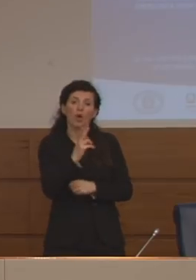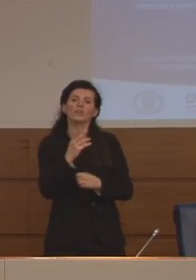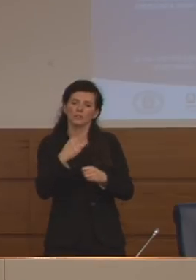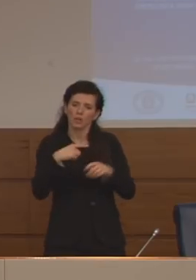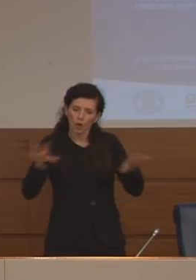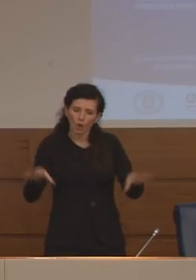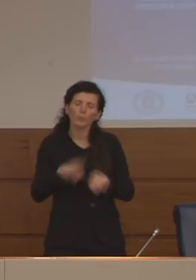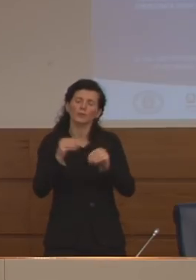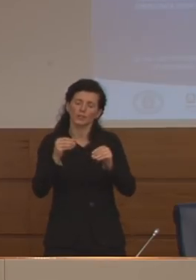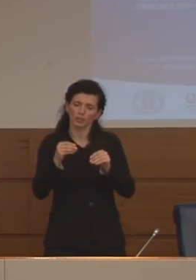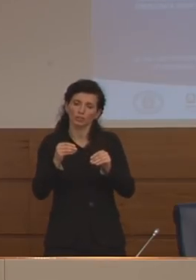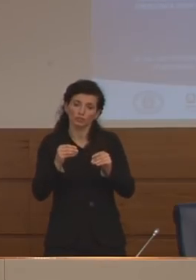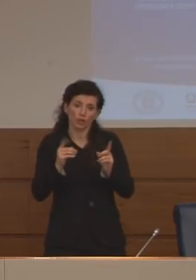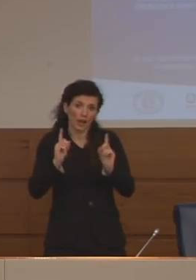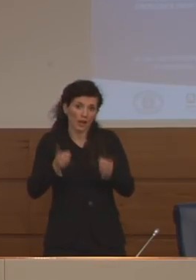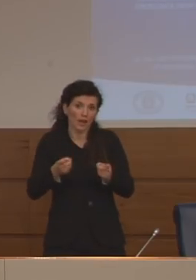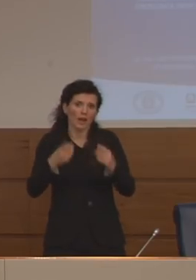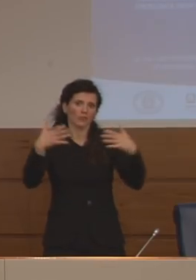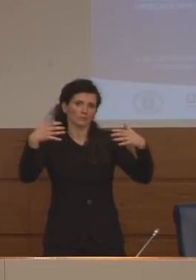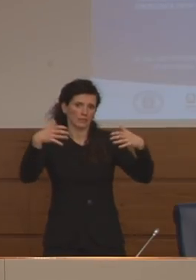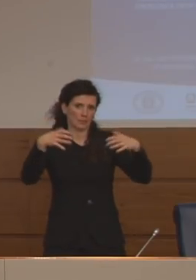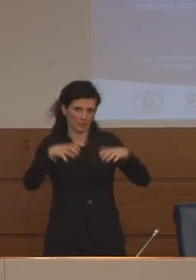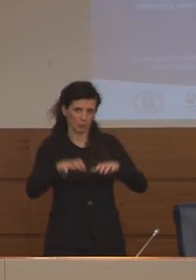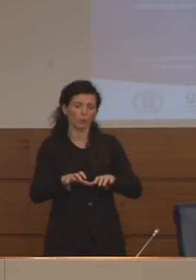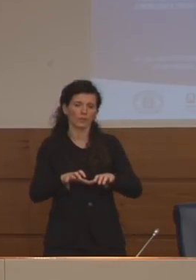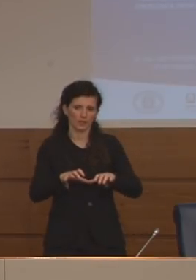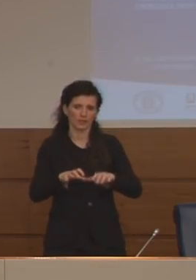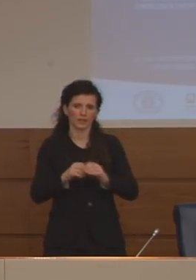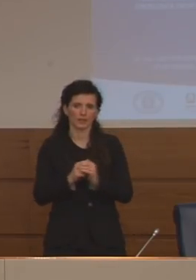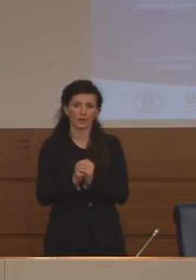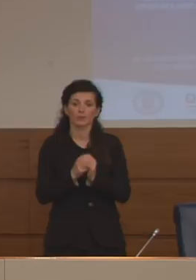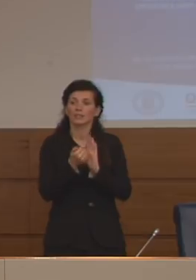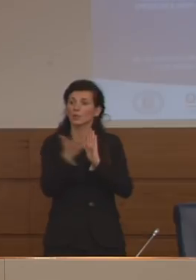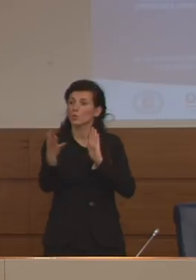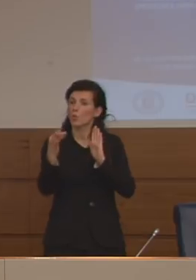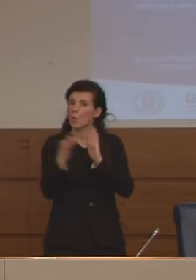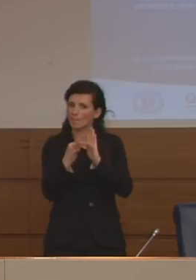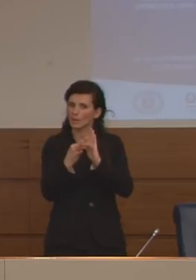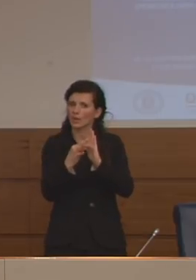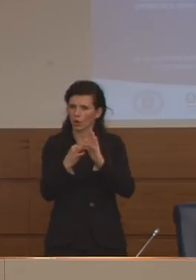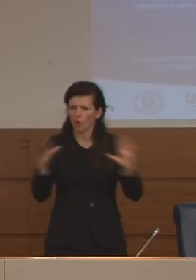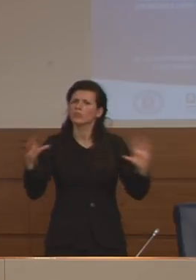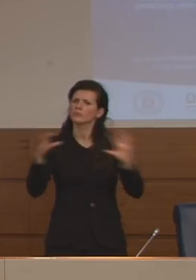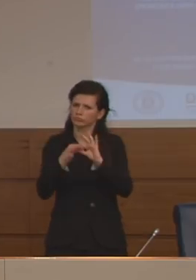Il dato è coerente con il dato di decrescita anche del numero di nuovi casi.